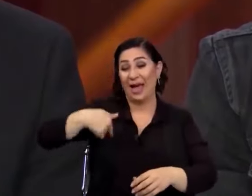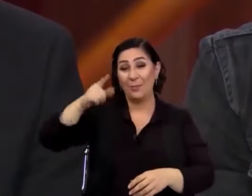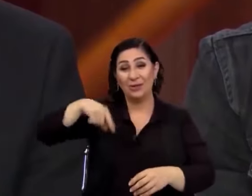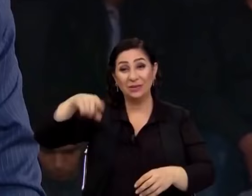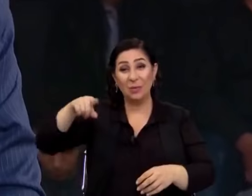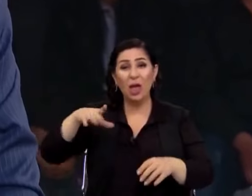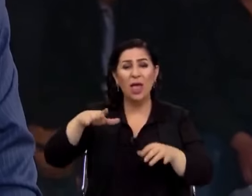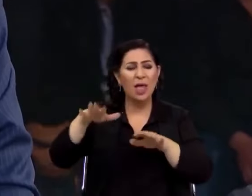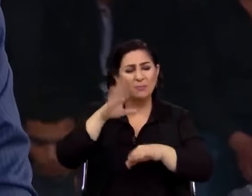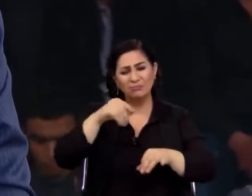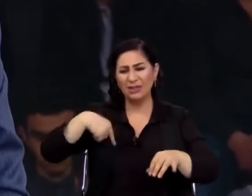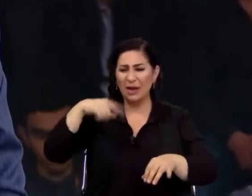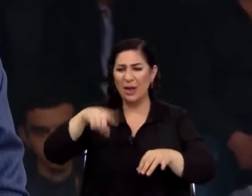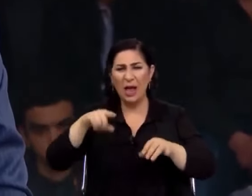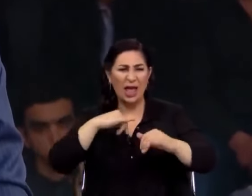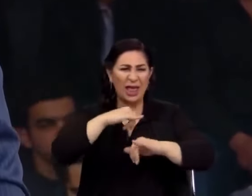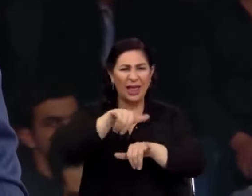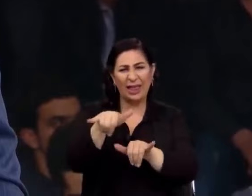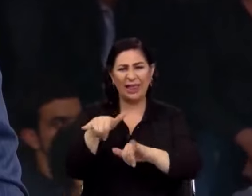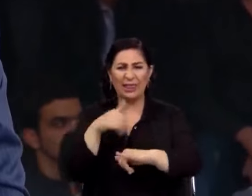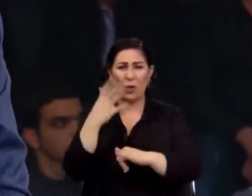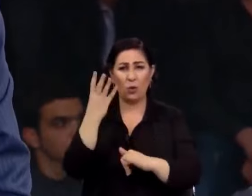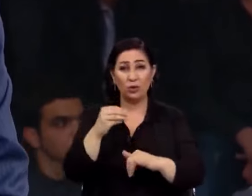hemen hemen kalp ritimlerinin birbirine yakın olduğu ve tansiyonların birbirine